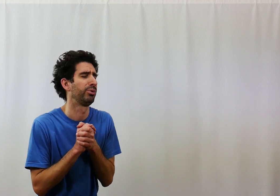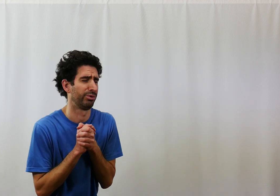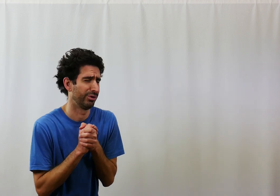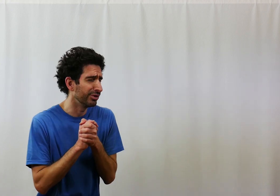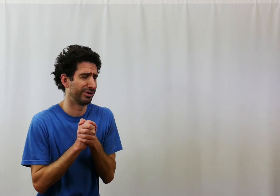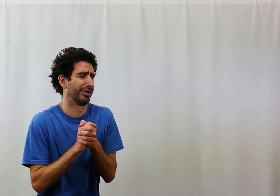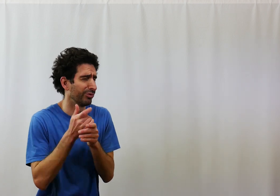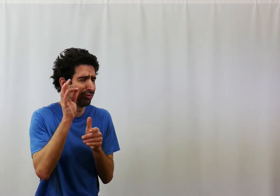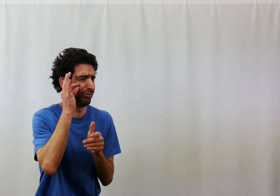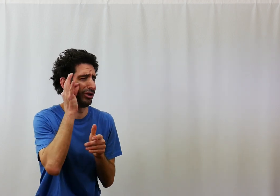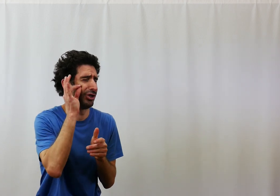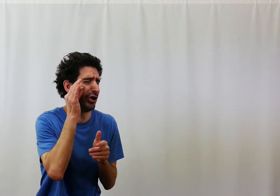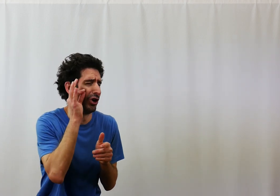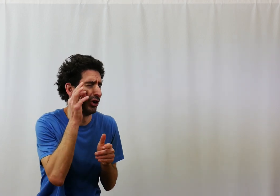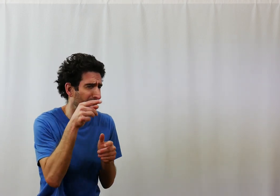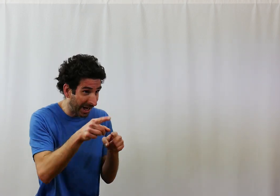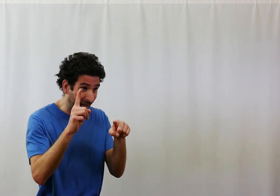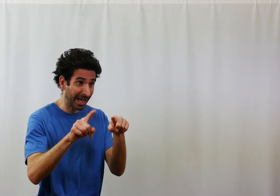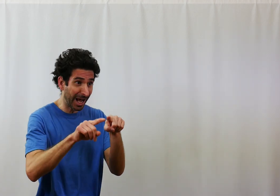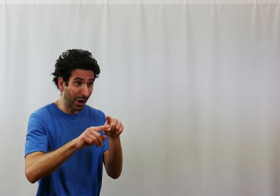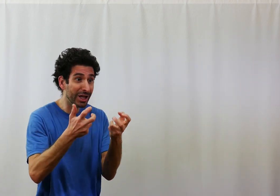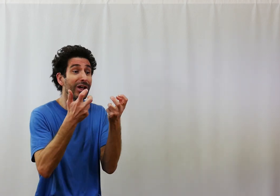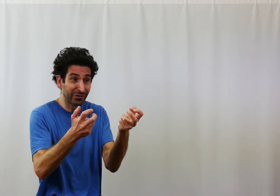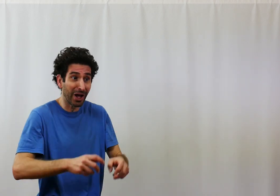Ooooh qu'il est mignon ! Tu veux une carotte ?